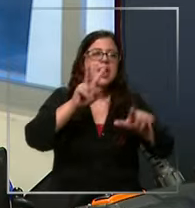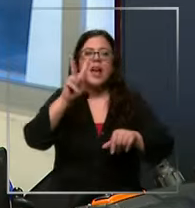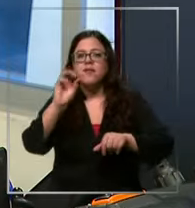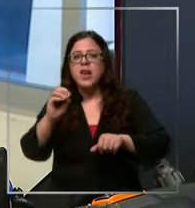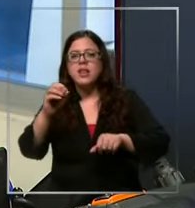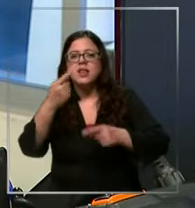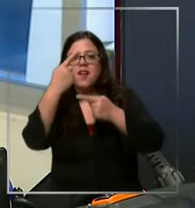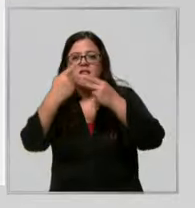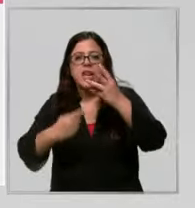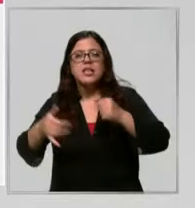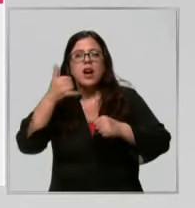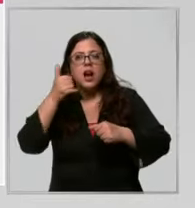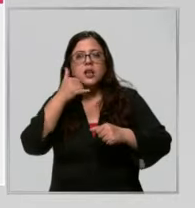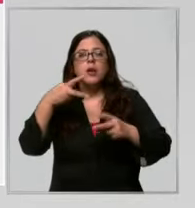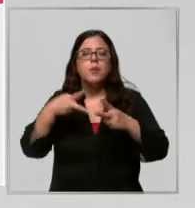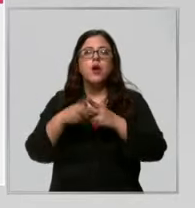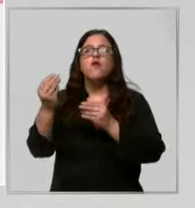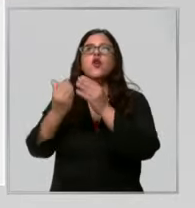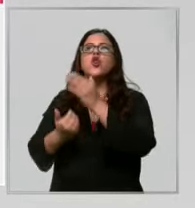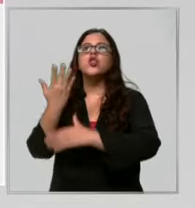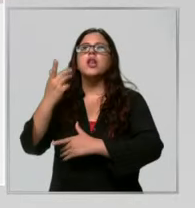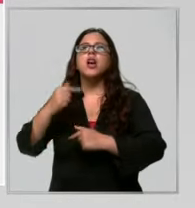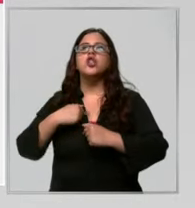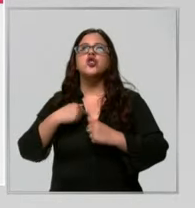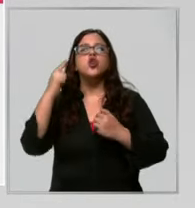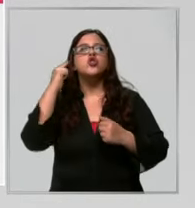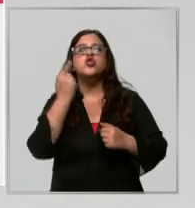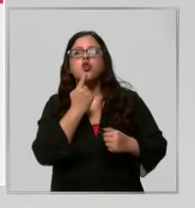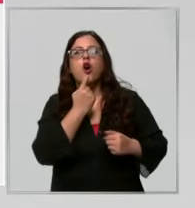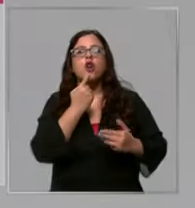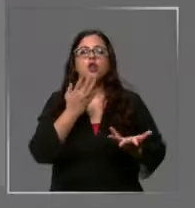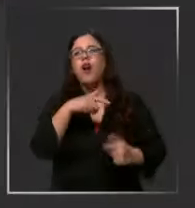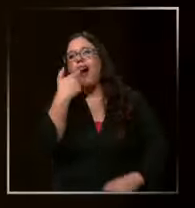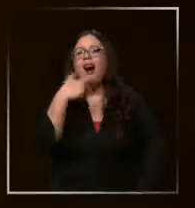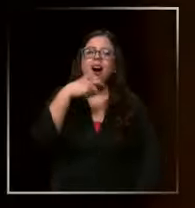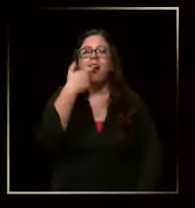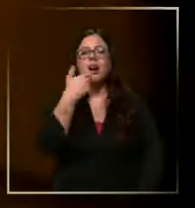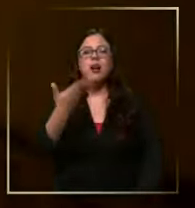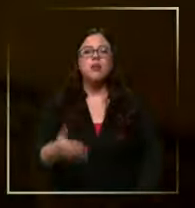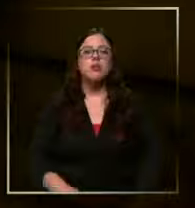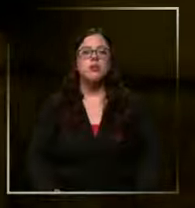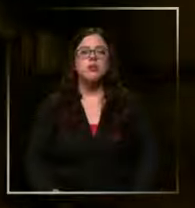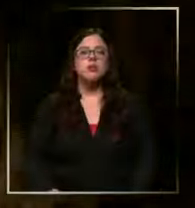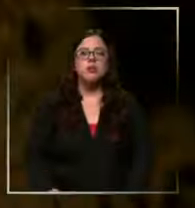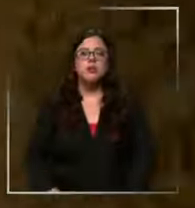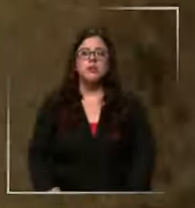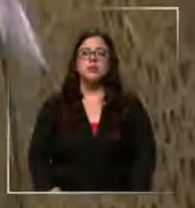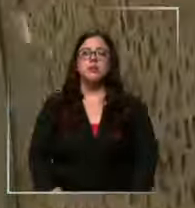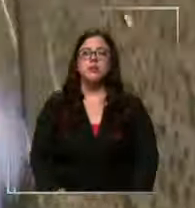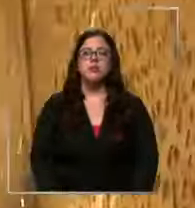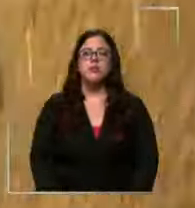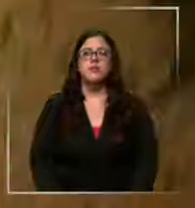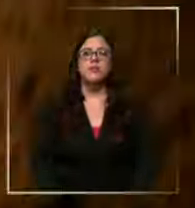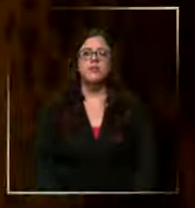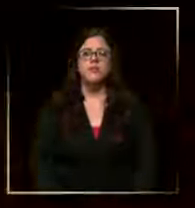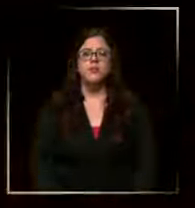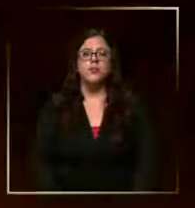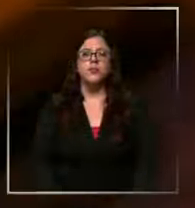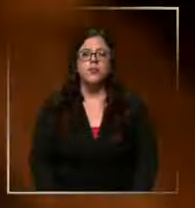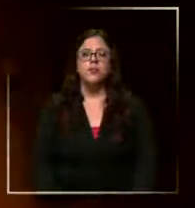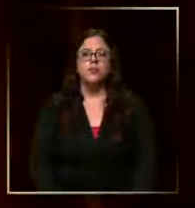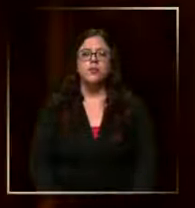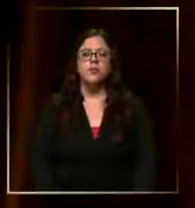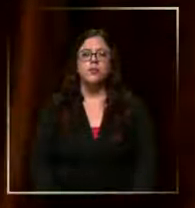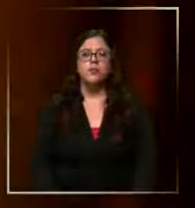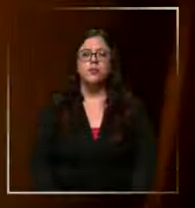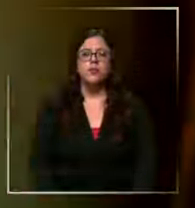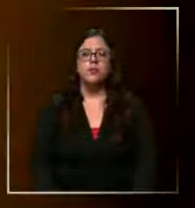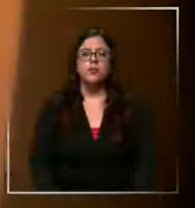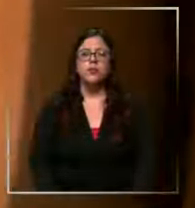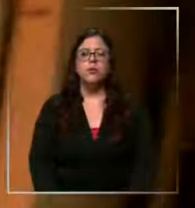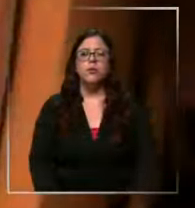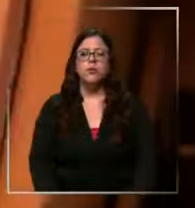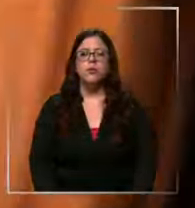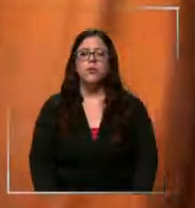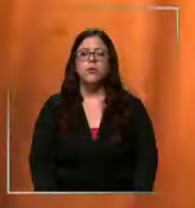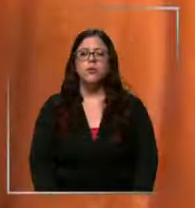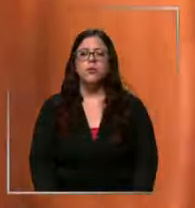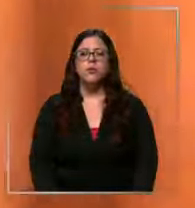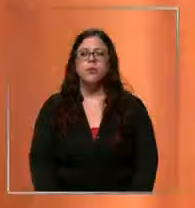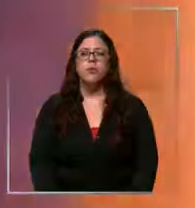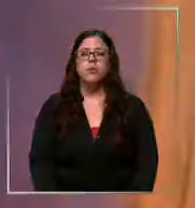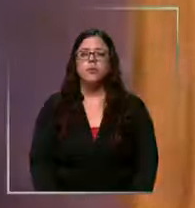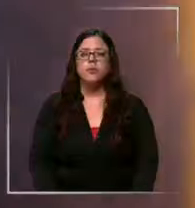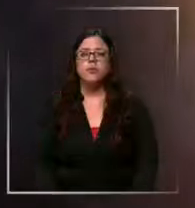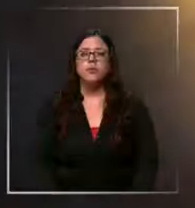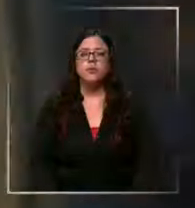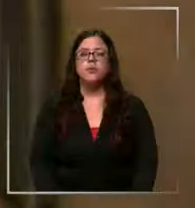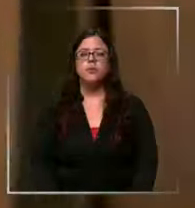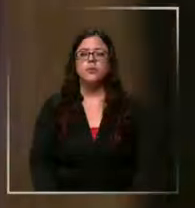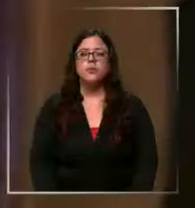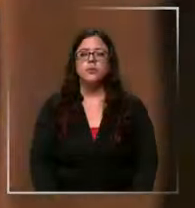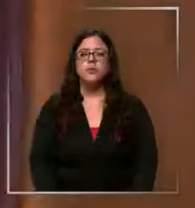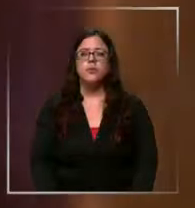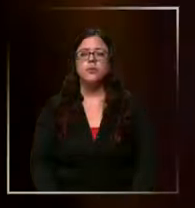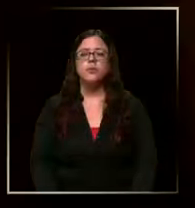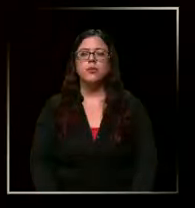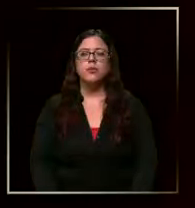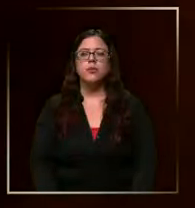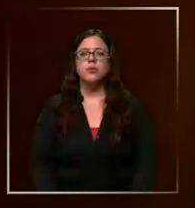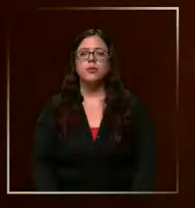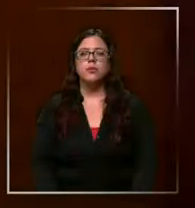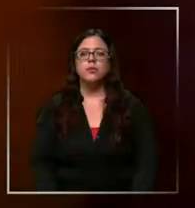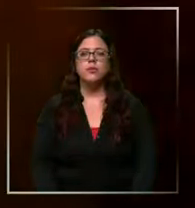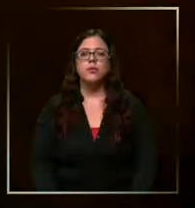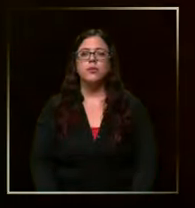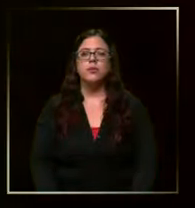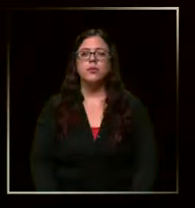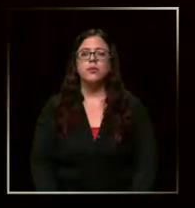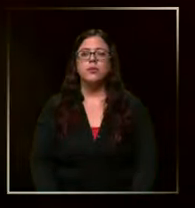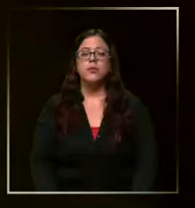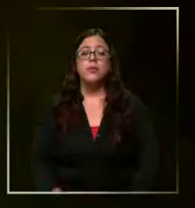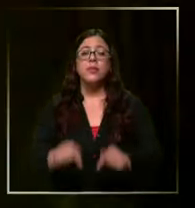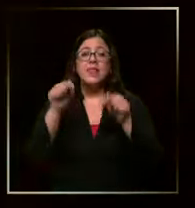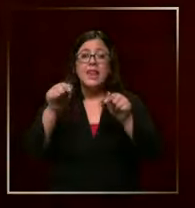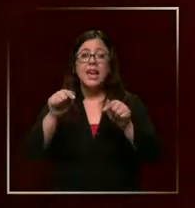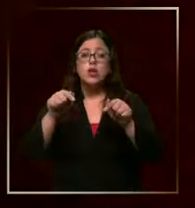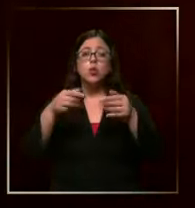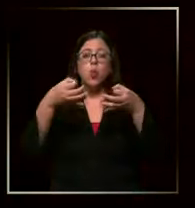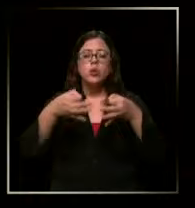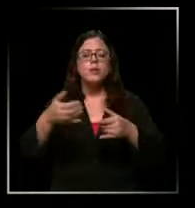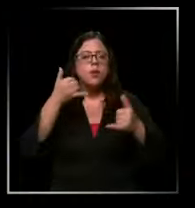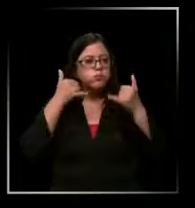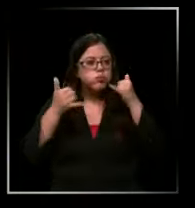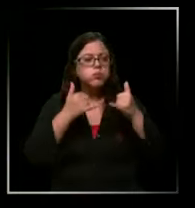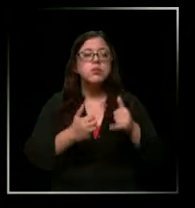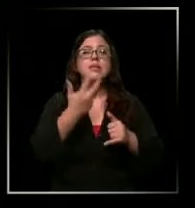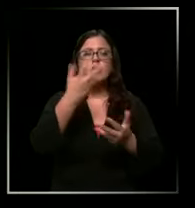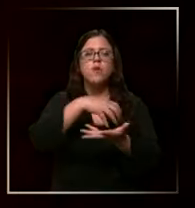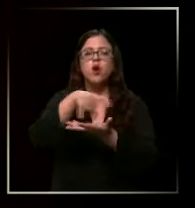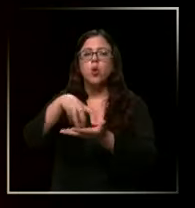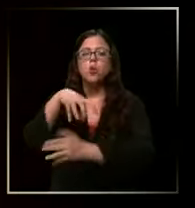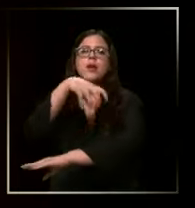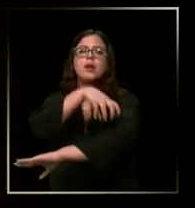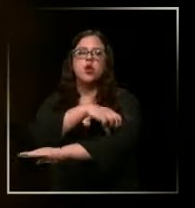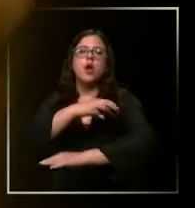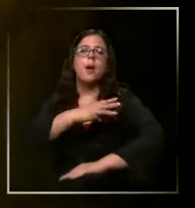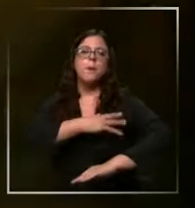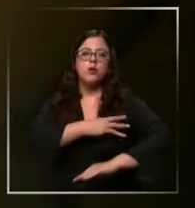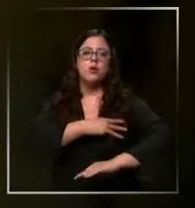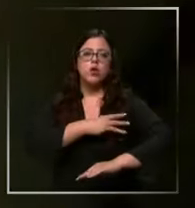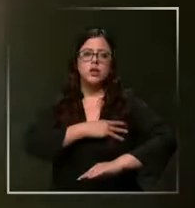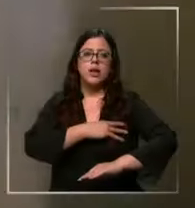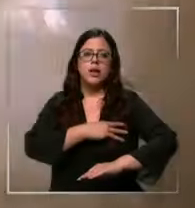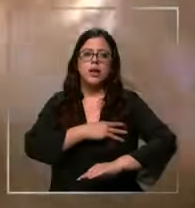llamar esta central atiende llamados de nu comunas de la región metropolitana Providencia estación